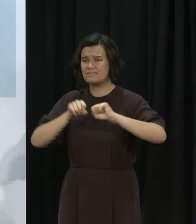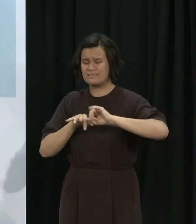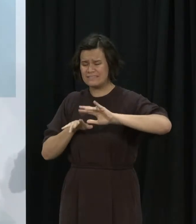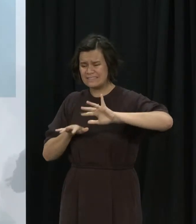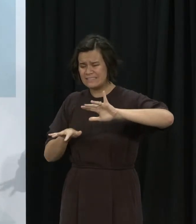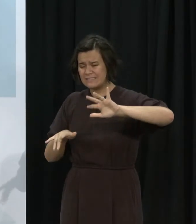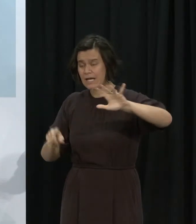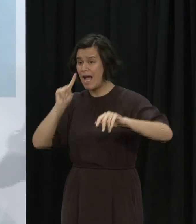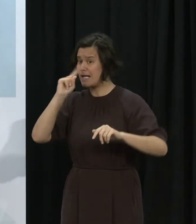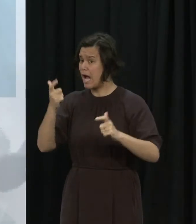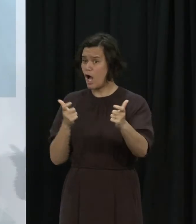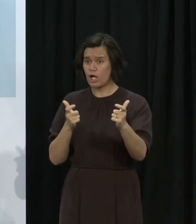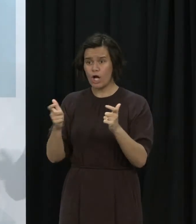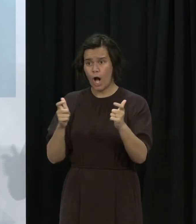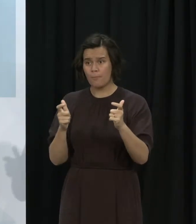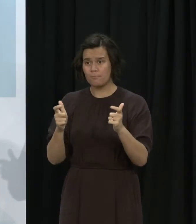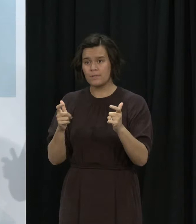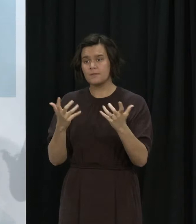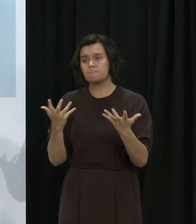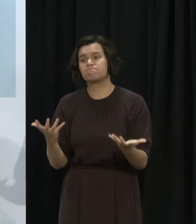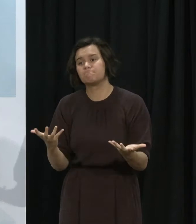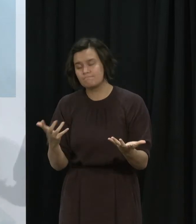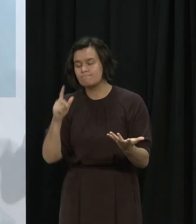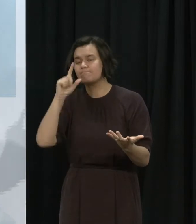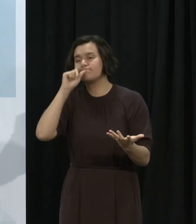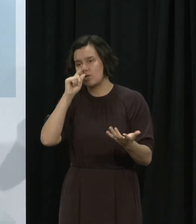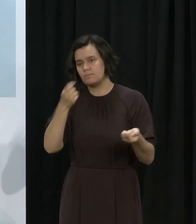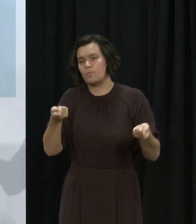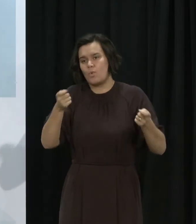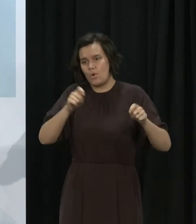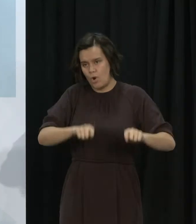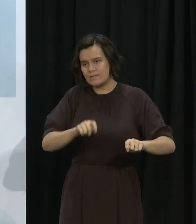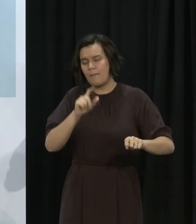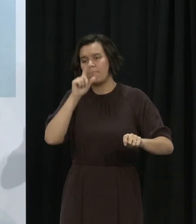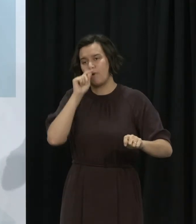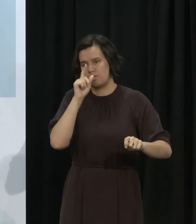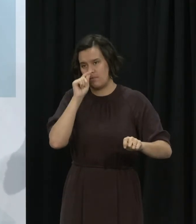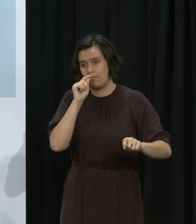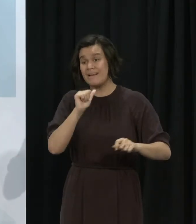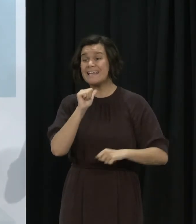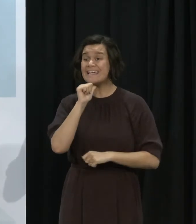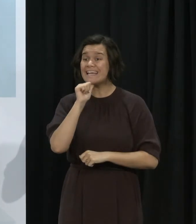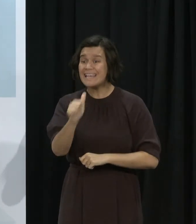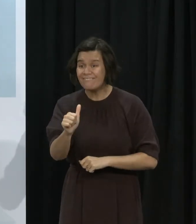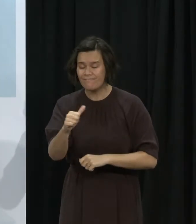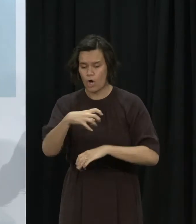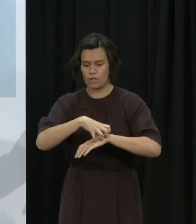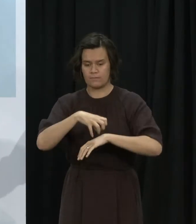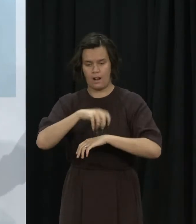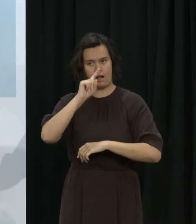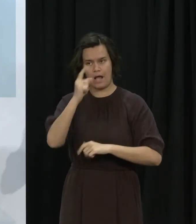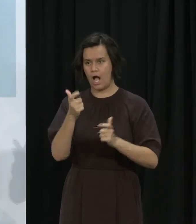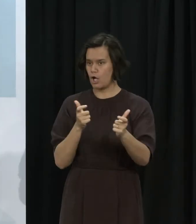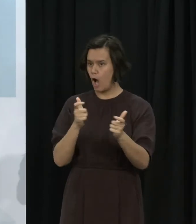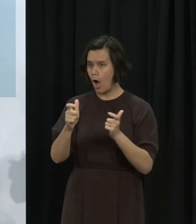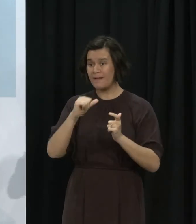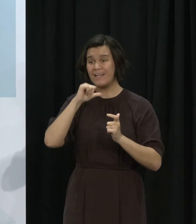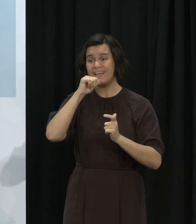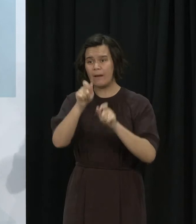pea ka hoki ano tatou ki tetahi atu mea here. Ehara i te mea ko